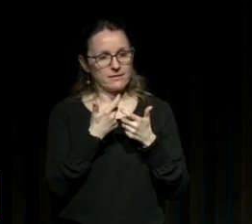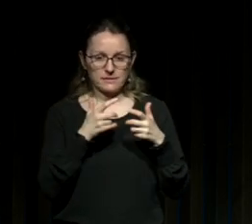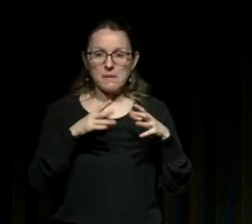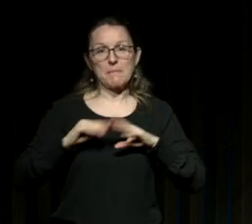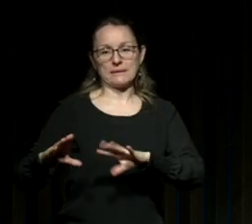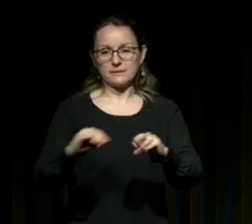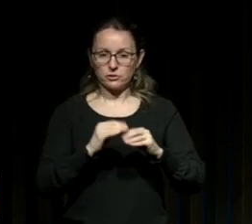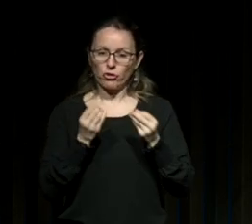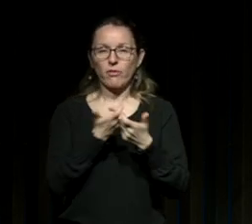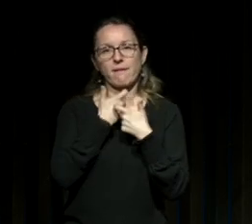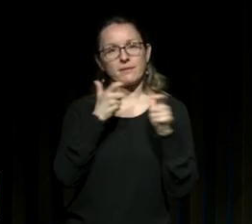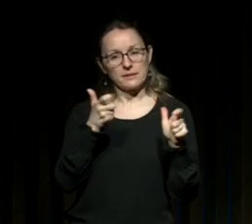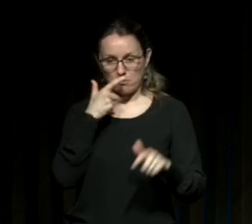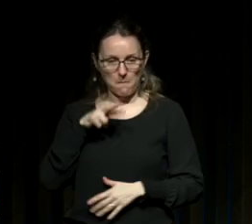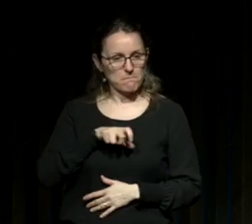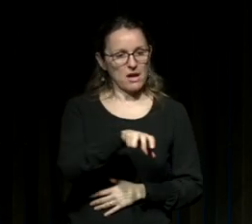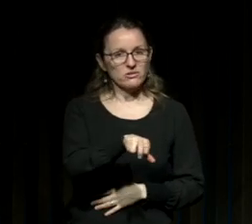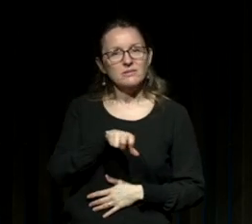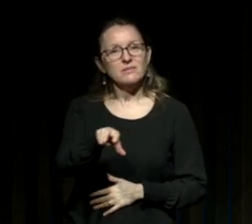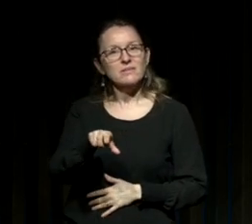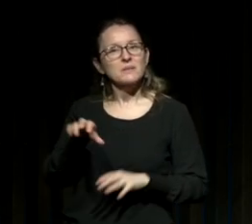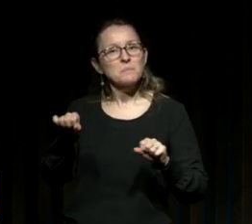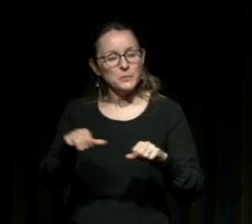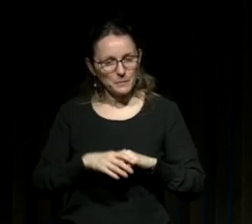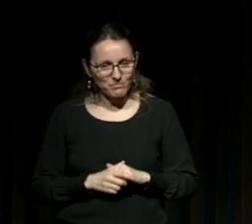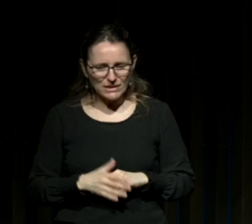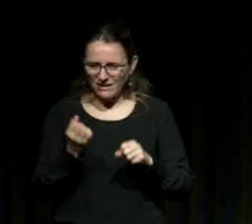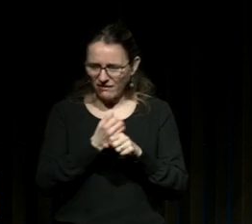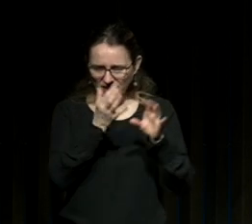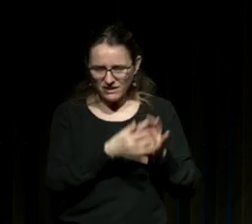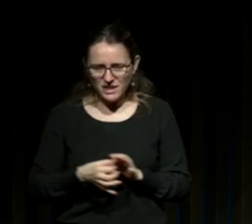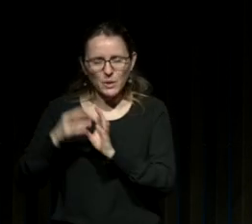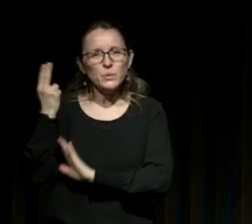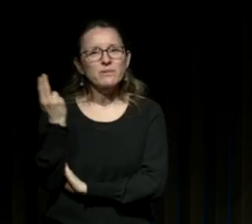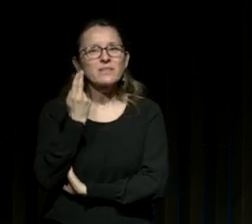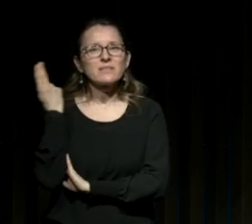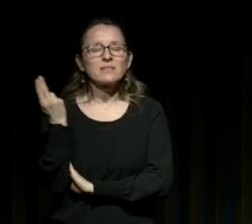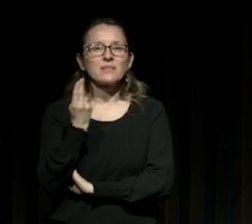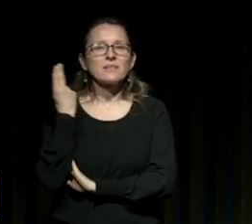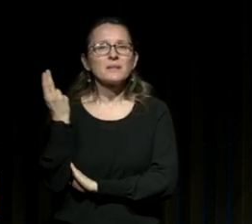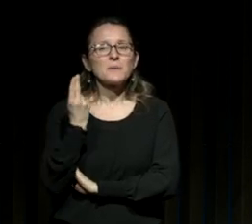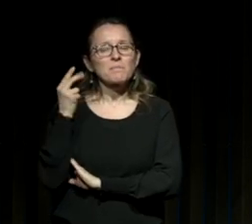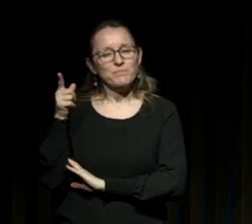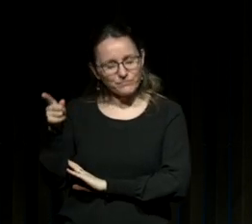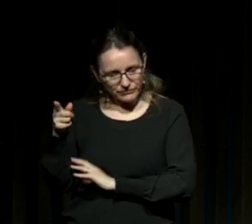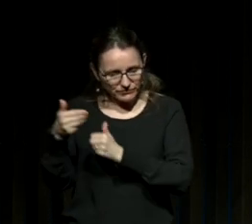il y avait une collaboration avec l'université en particulier le département de comportements